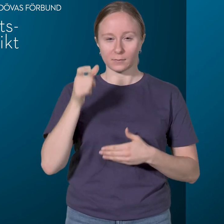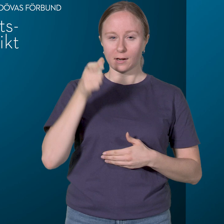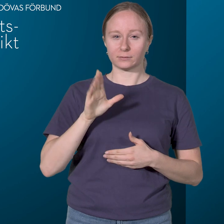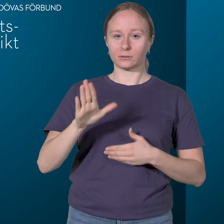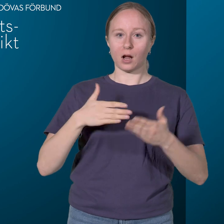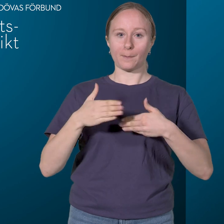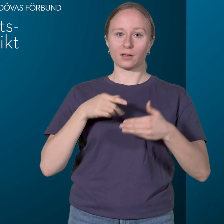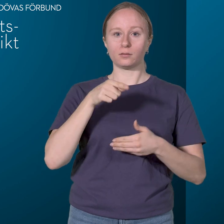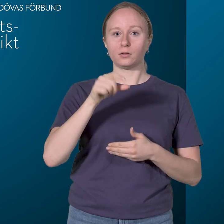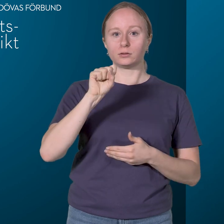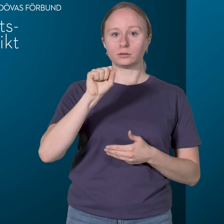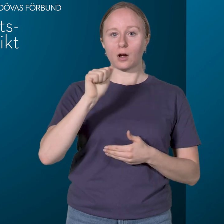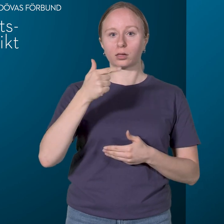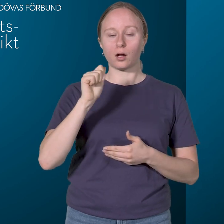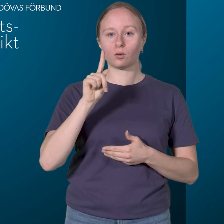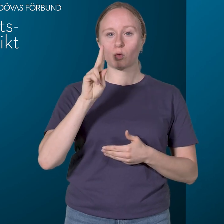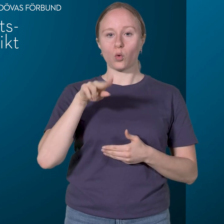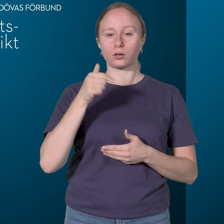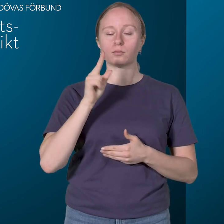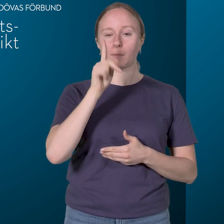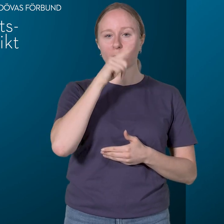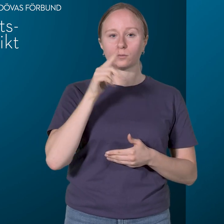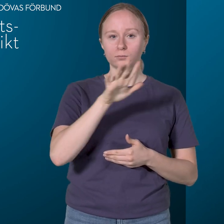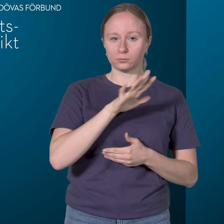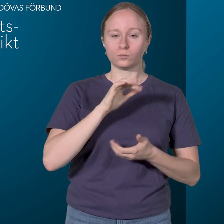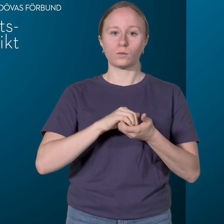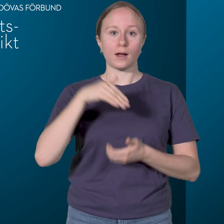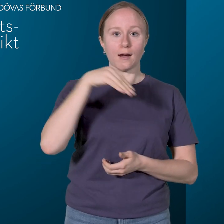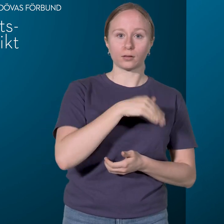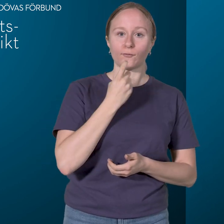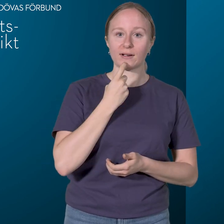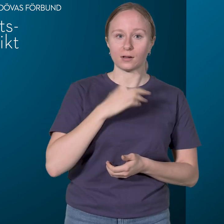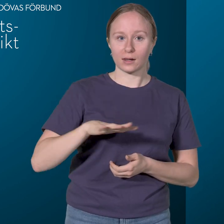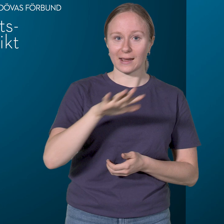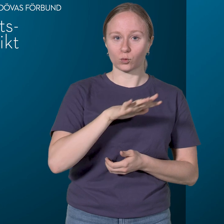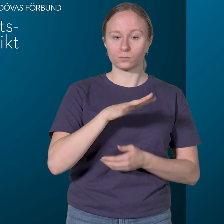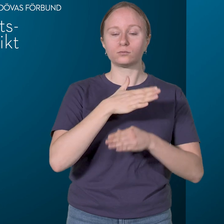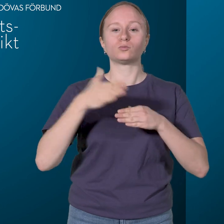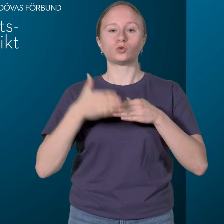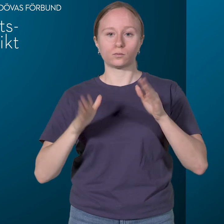och hennes arbete i Satakunta och Egentliga Finlands region slutade -